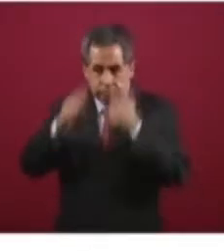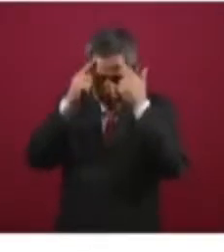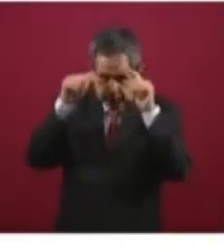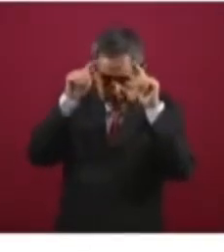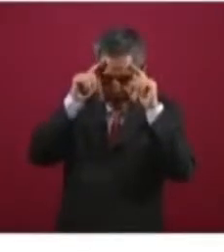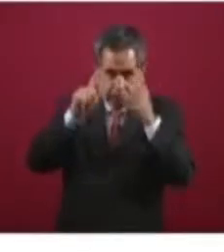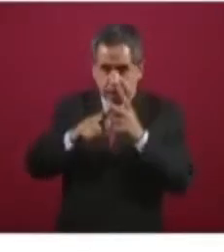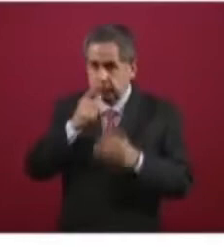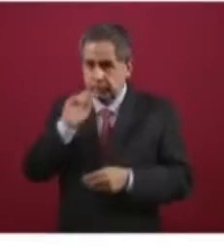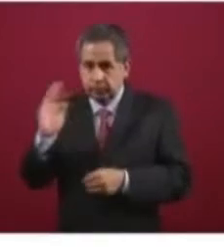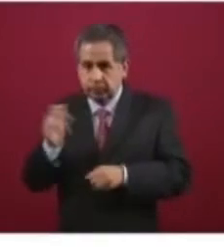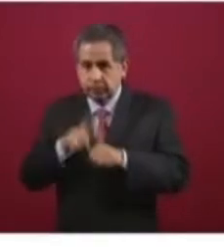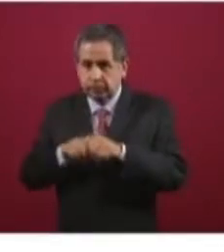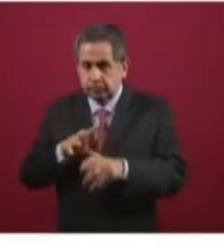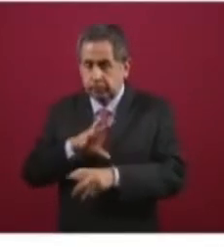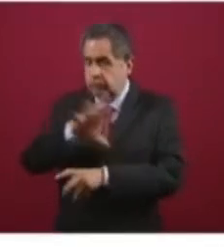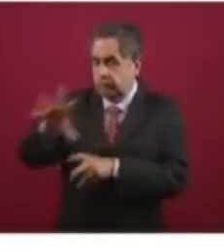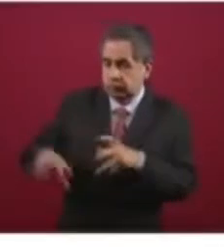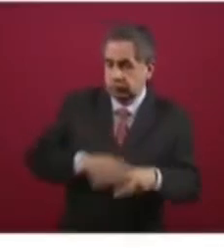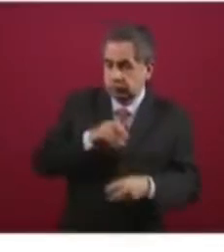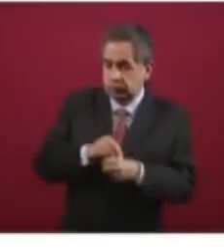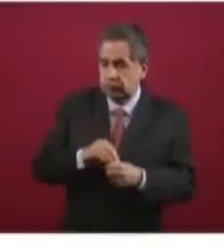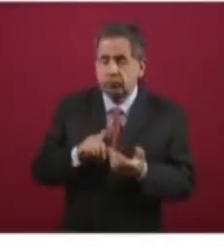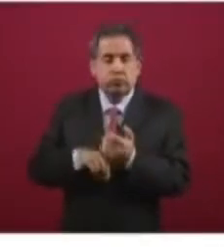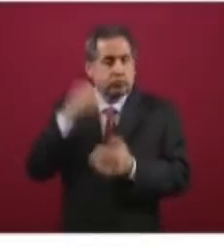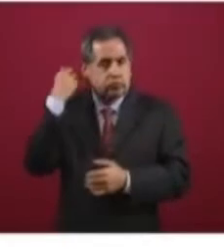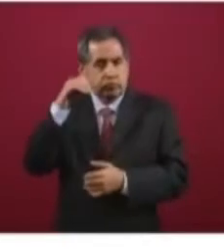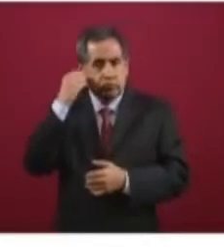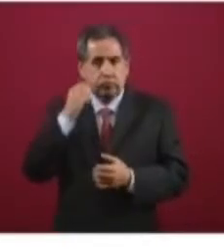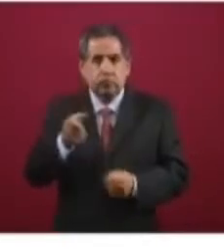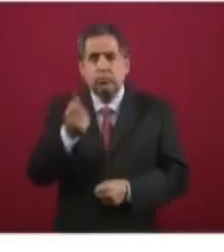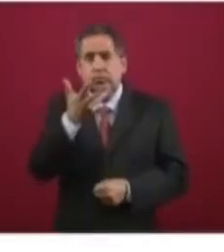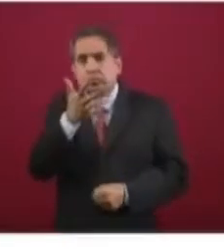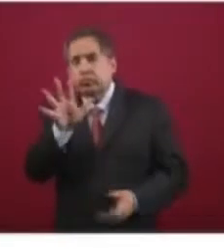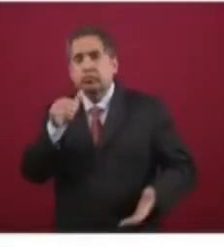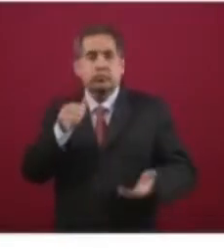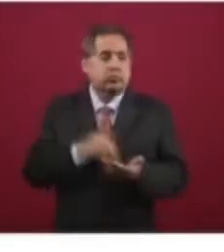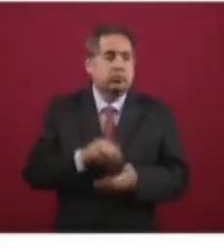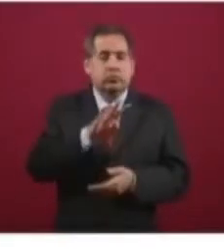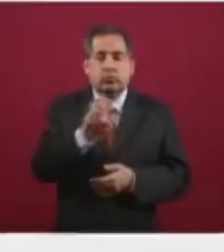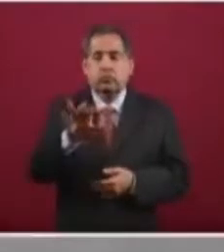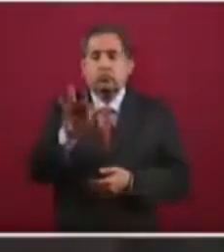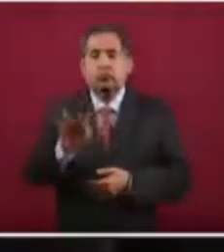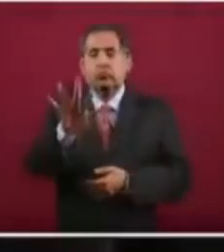y de la Policía Federal, en Oaxaca tenemos 10 mil 445 elementos.